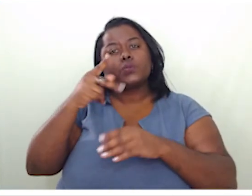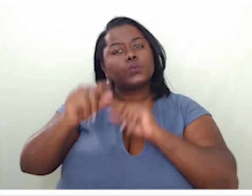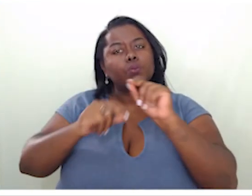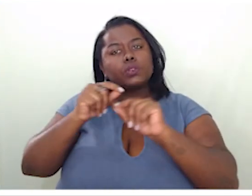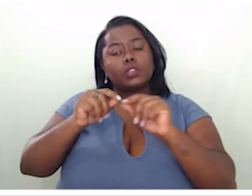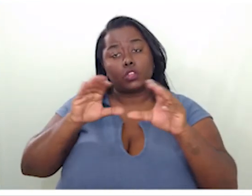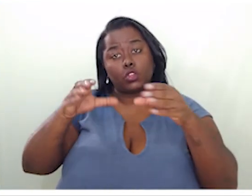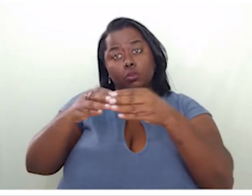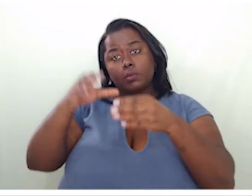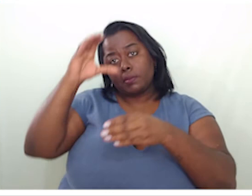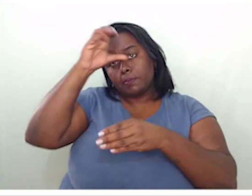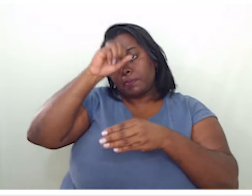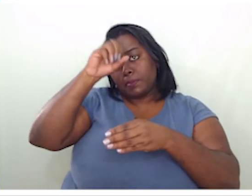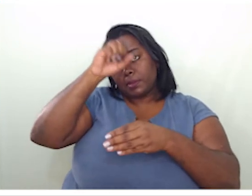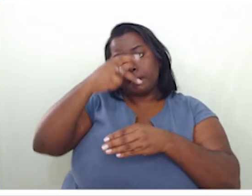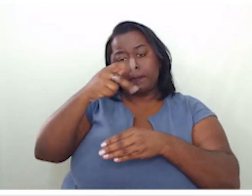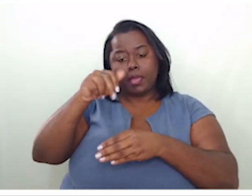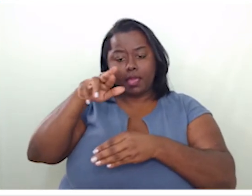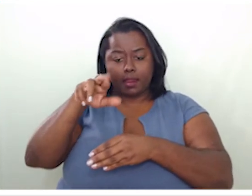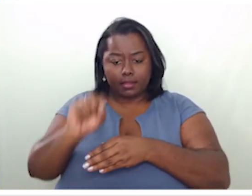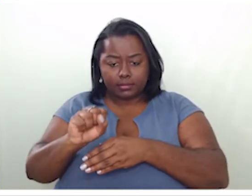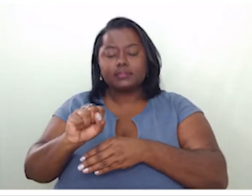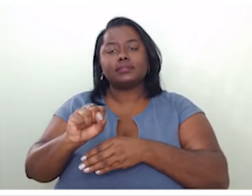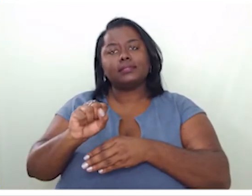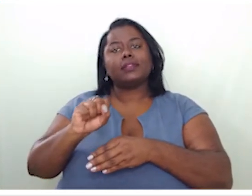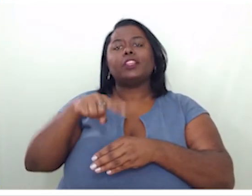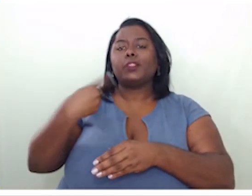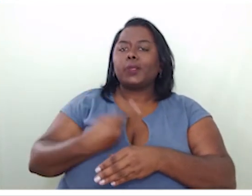interactuáramos casi todos los días